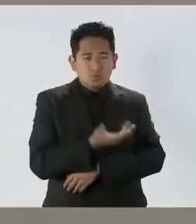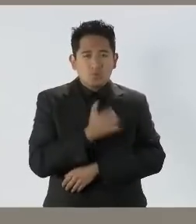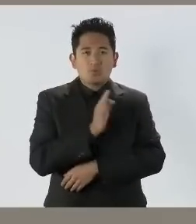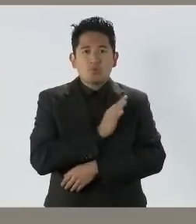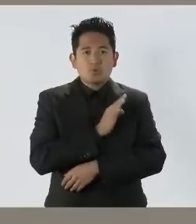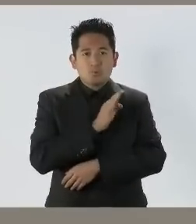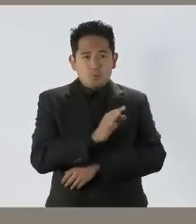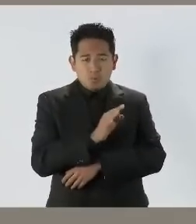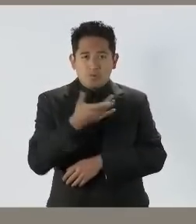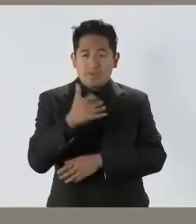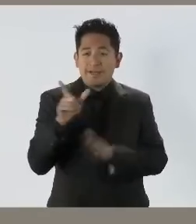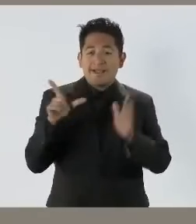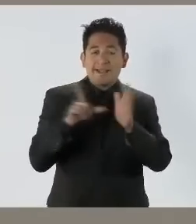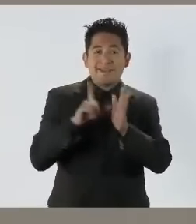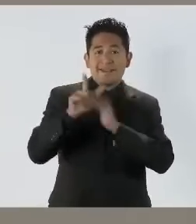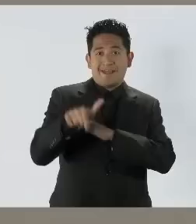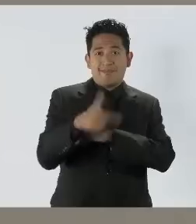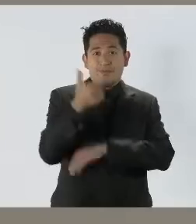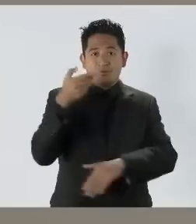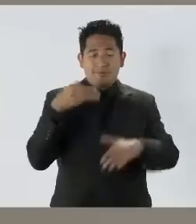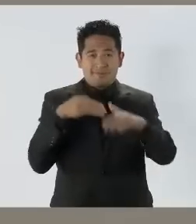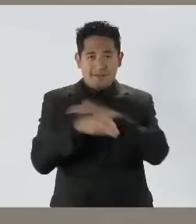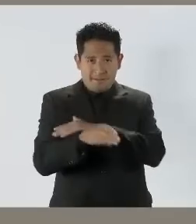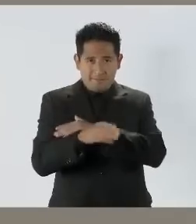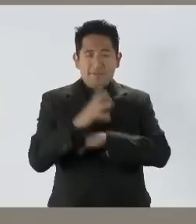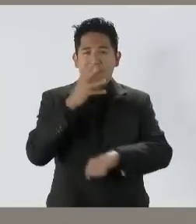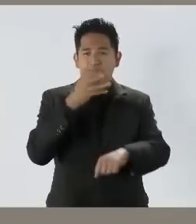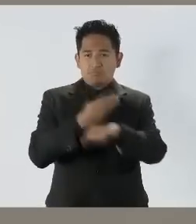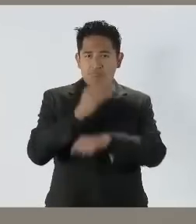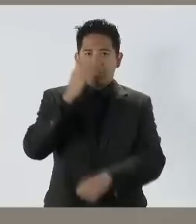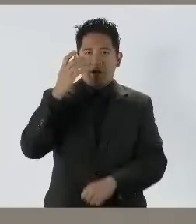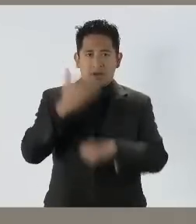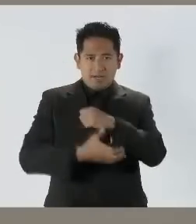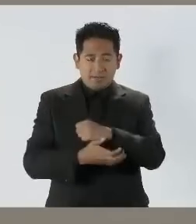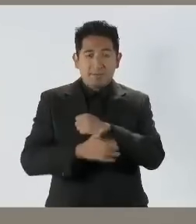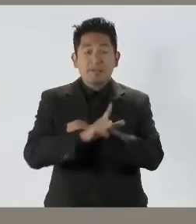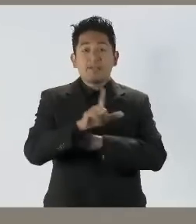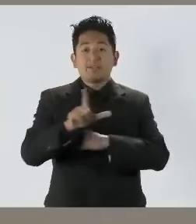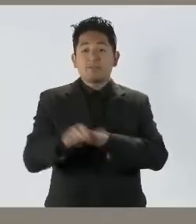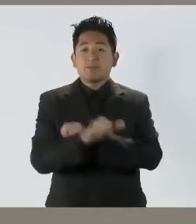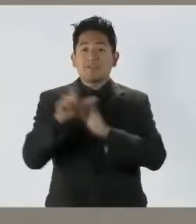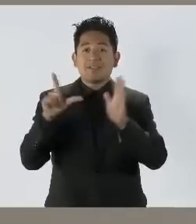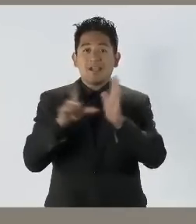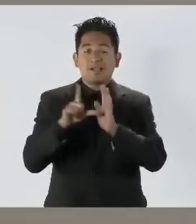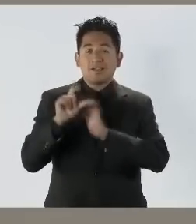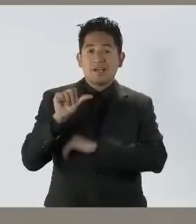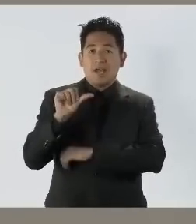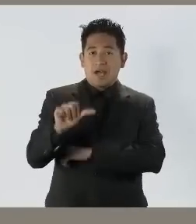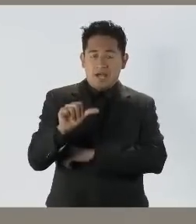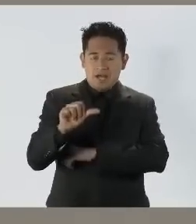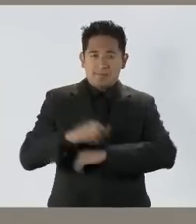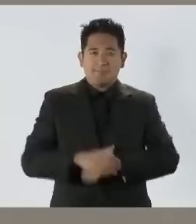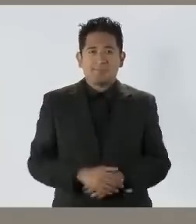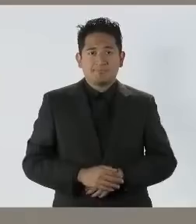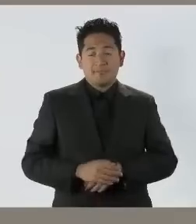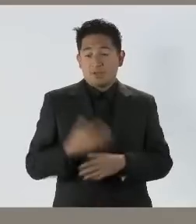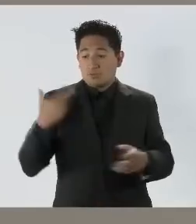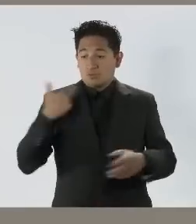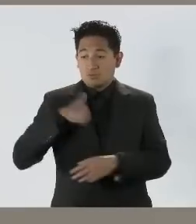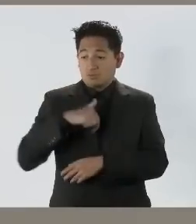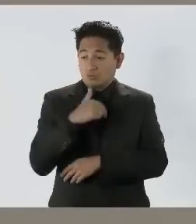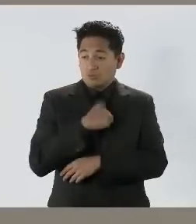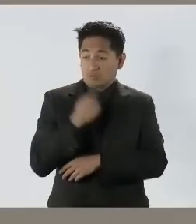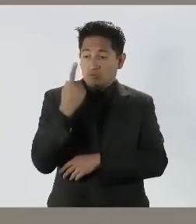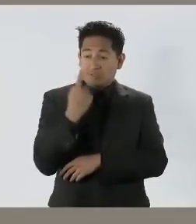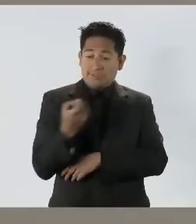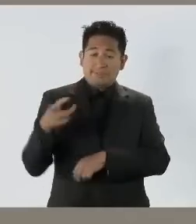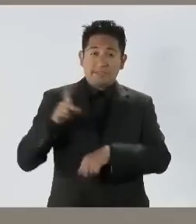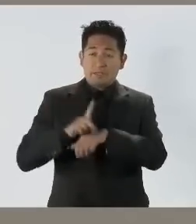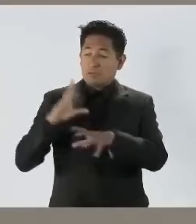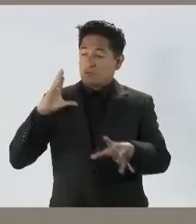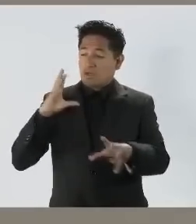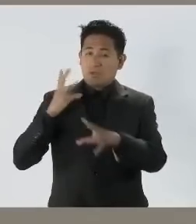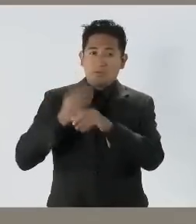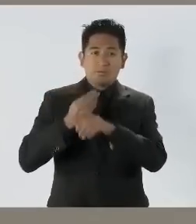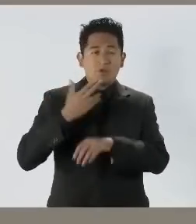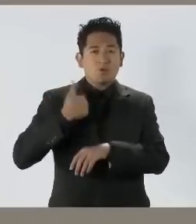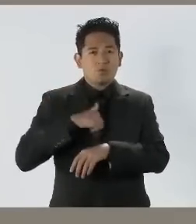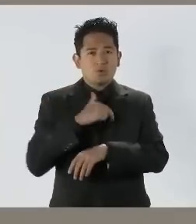12 del metro y se atenderá la línea a en estos 100 días hemos modernizado mejorado sustituido